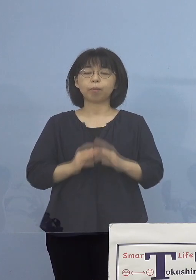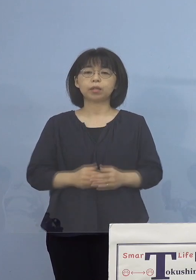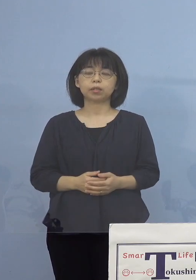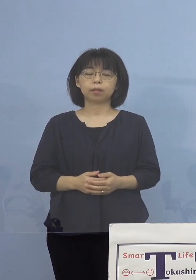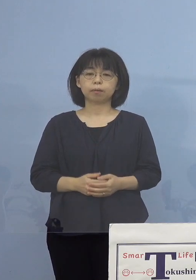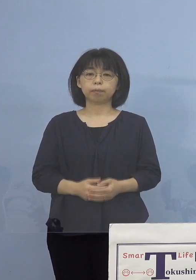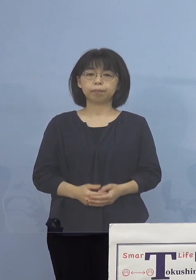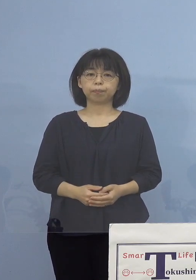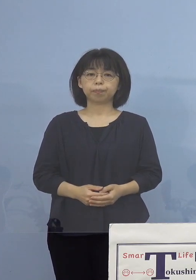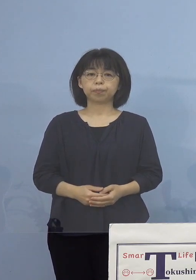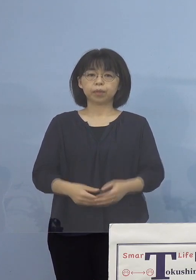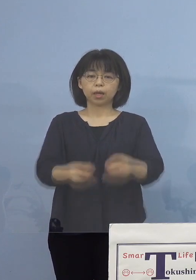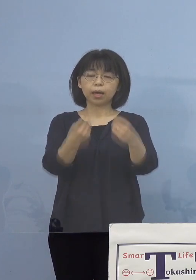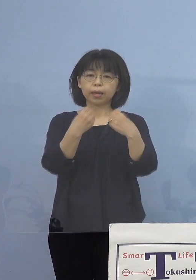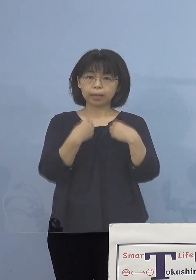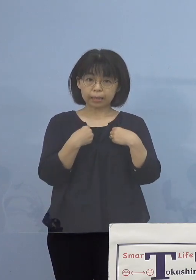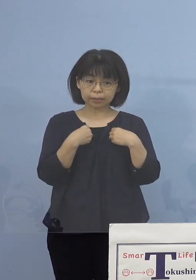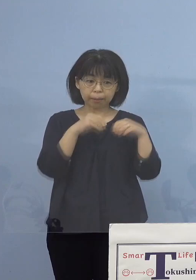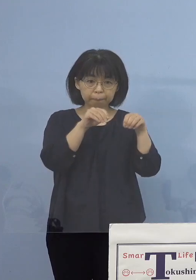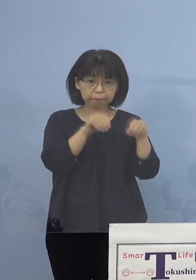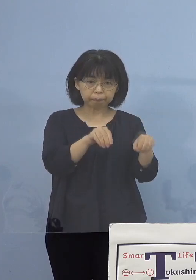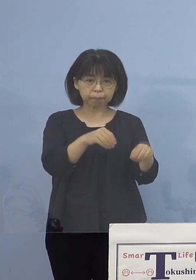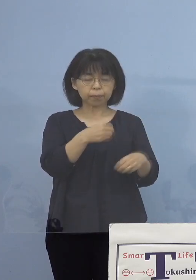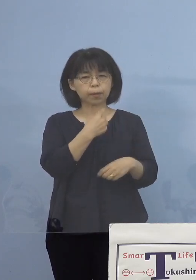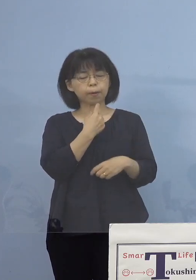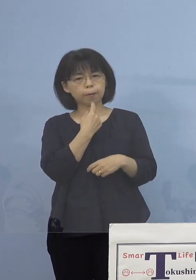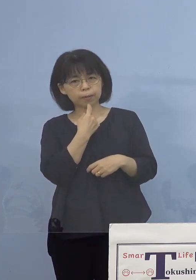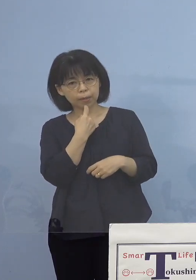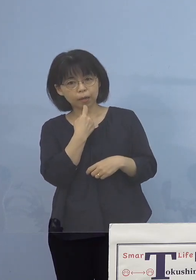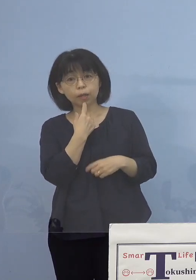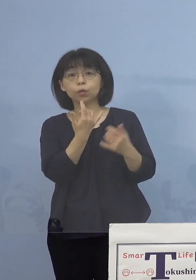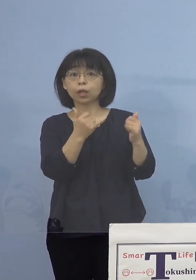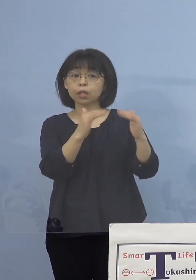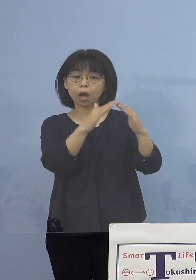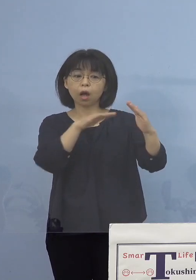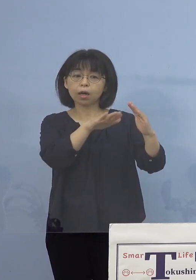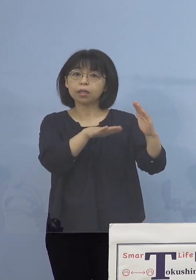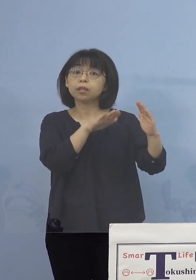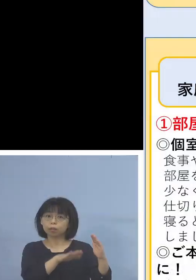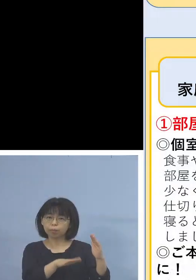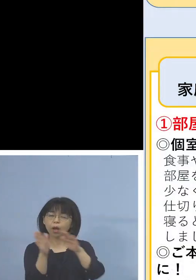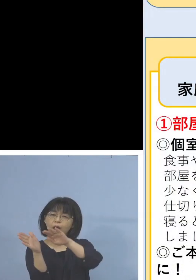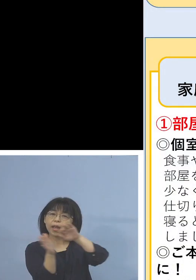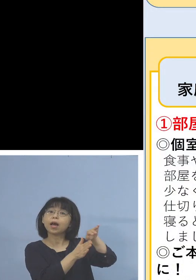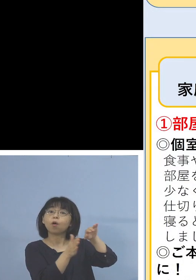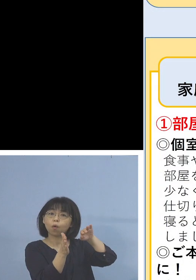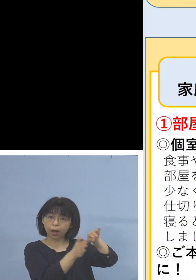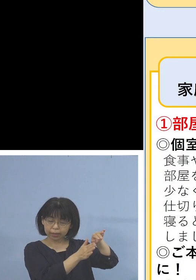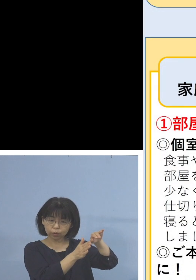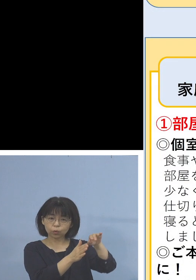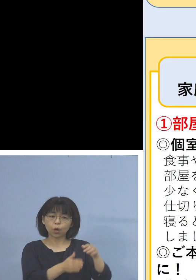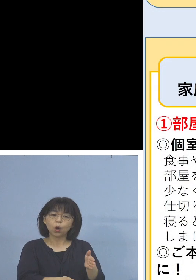感染が疑われる方が家庭内にいる場合には 部屋を分ける、お世話は限られた方で行う